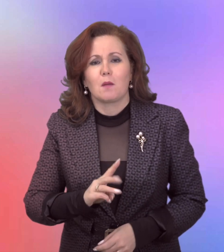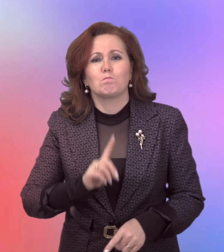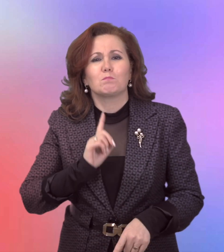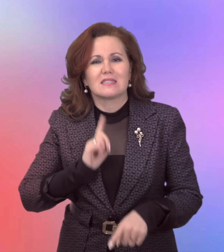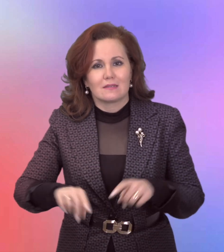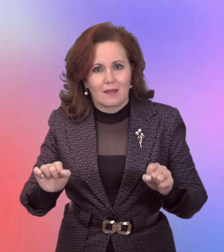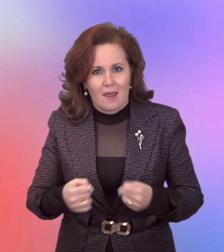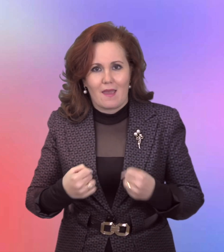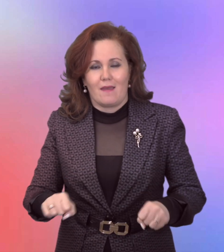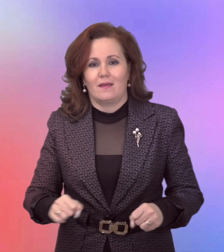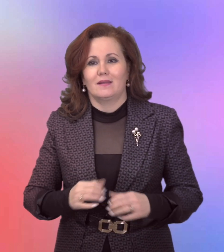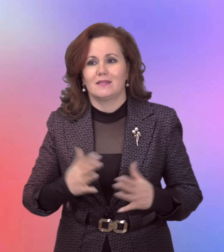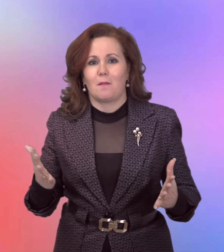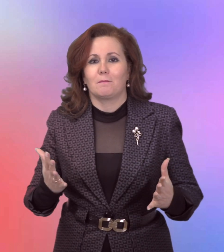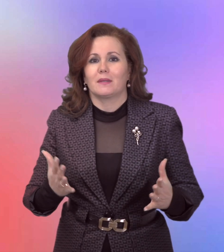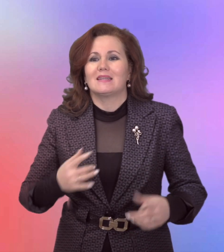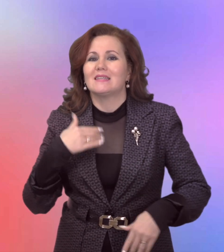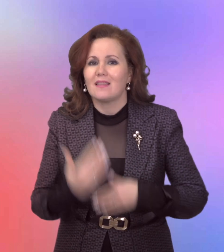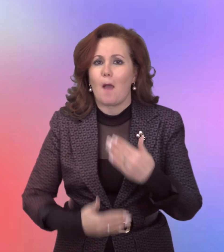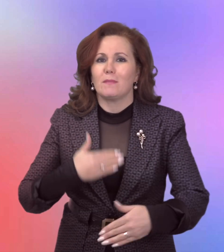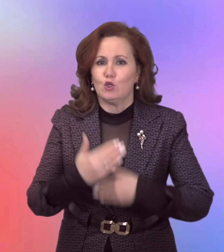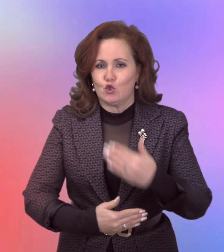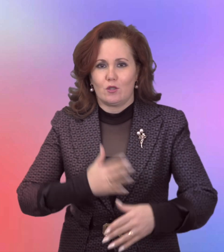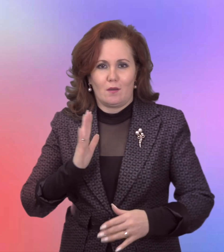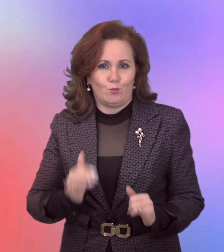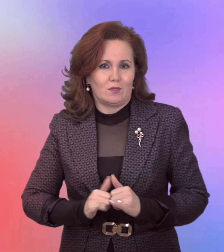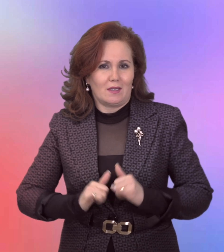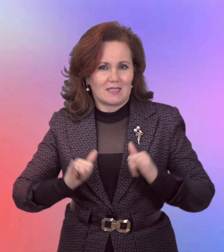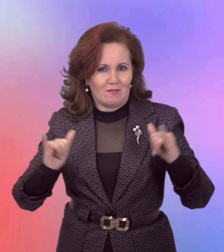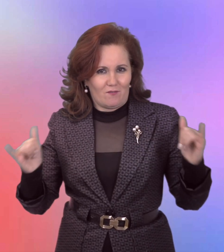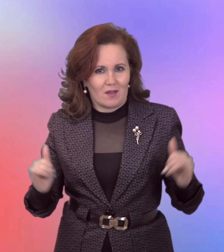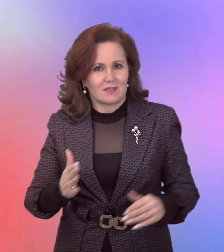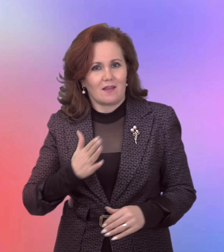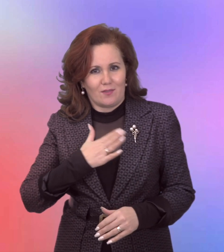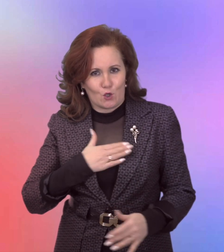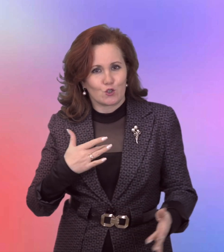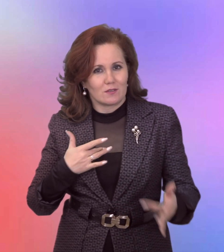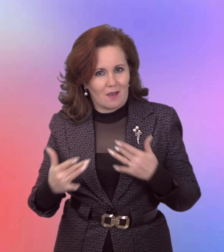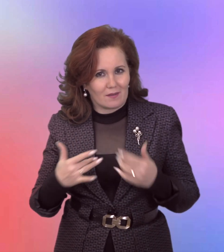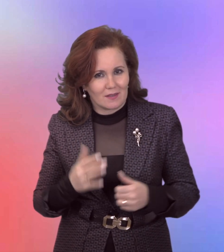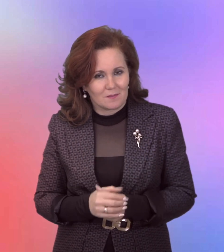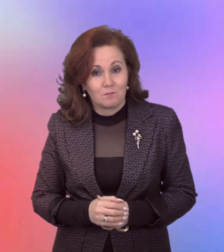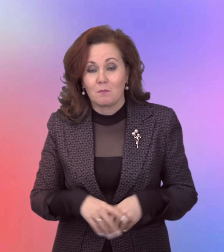тем быстрее динамичнее будет развиваться наш театр!